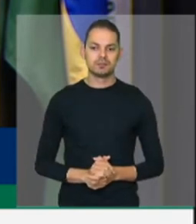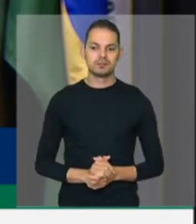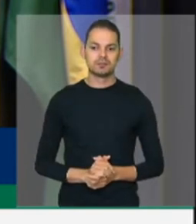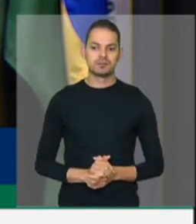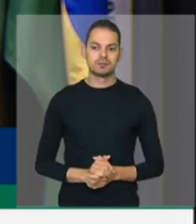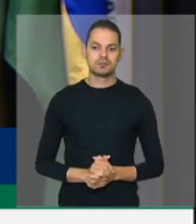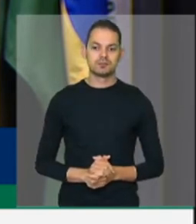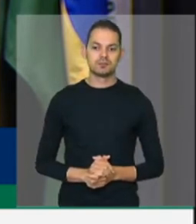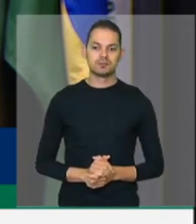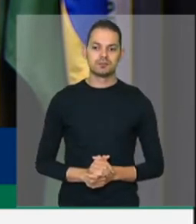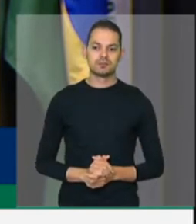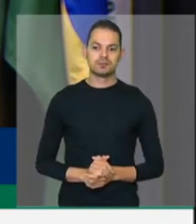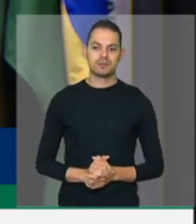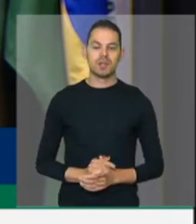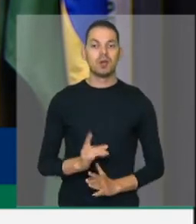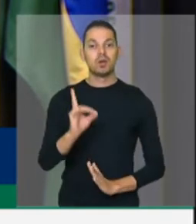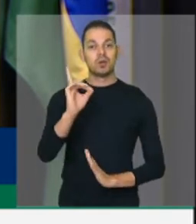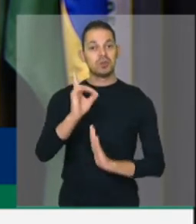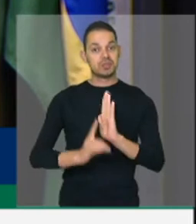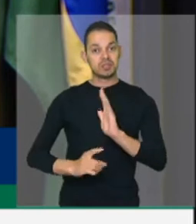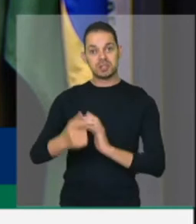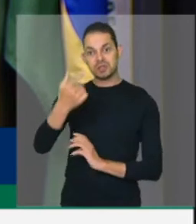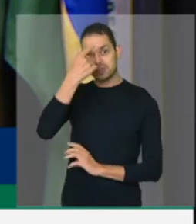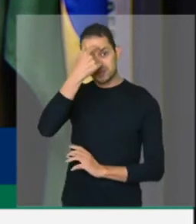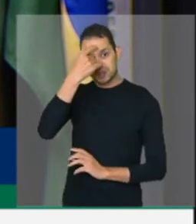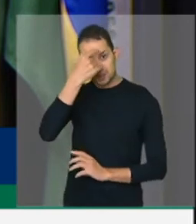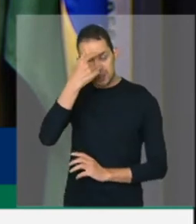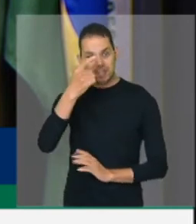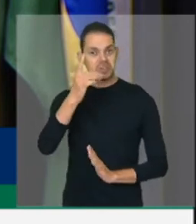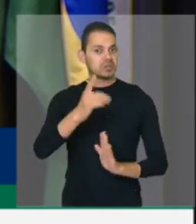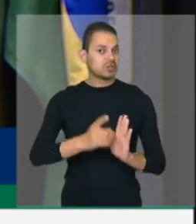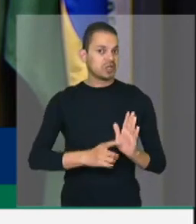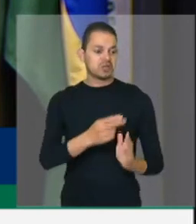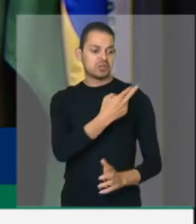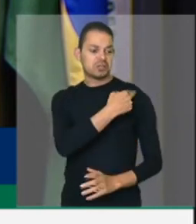QUE DIZ QUE É INVIOLÁVEL O DIREITO DE CONSCIÊNCIA DE